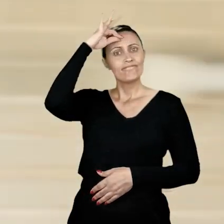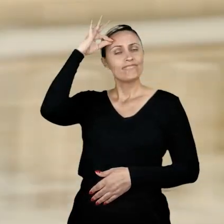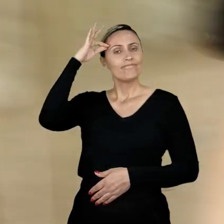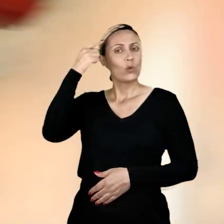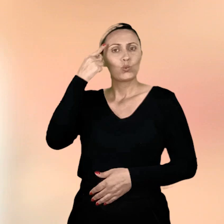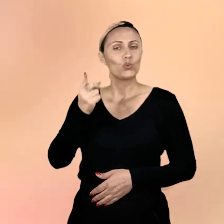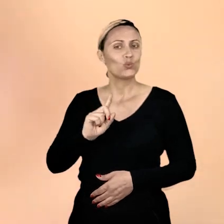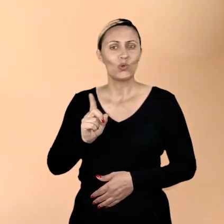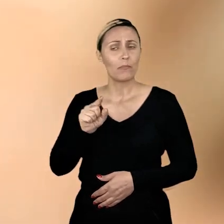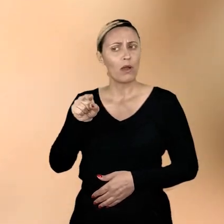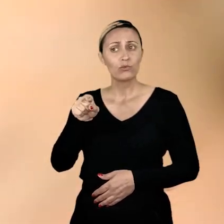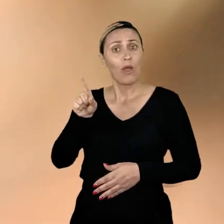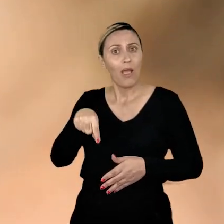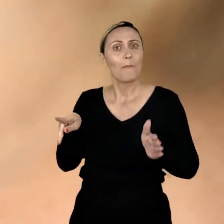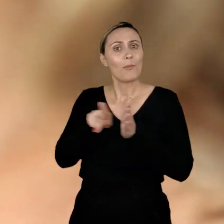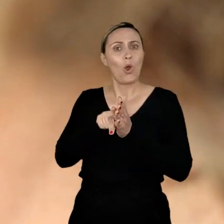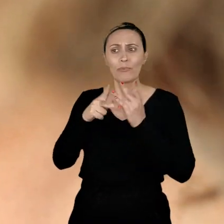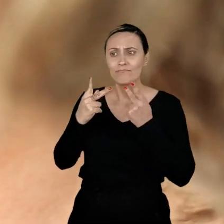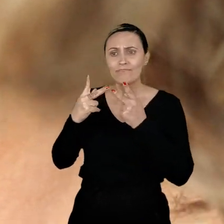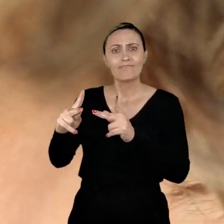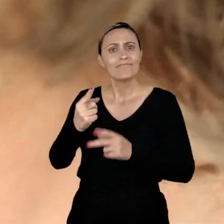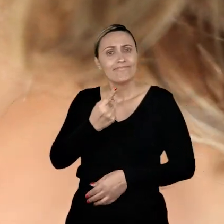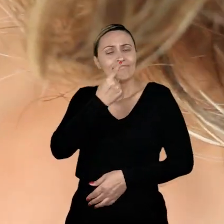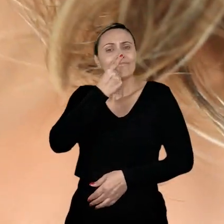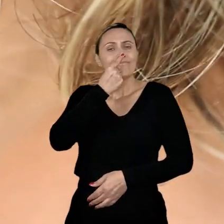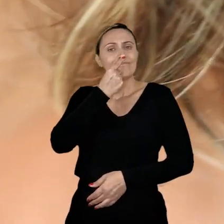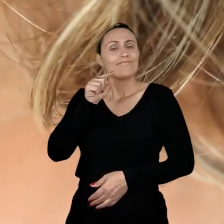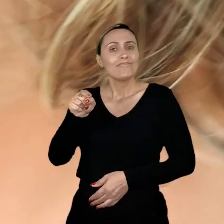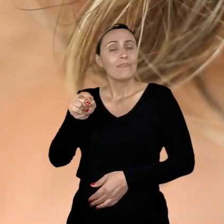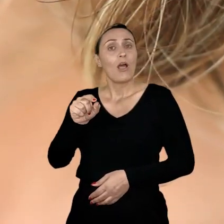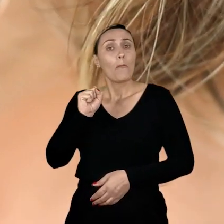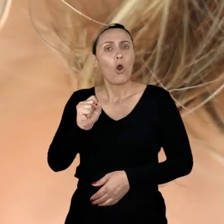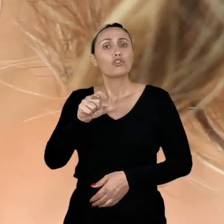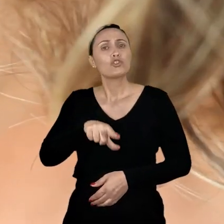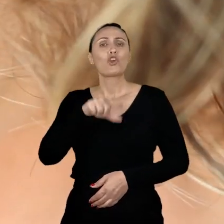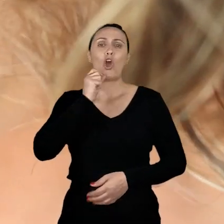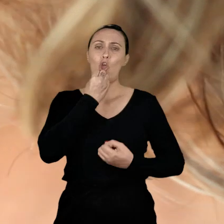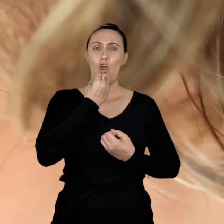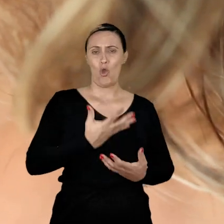É uma informação íntima que só deve ser falada se for uma opção. Não há obrigação.